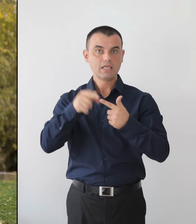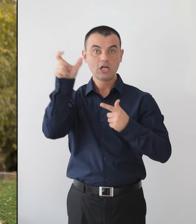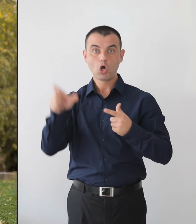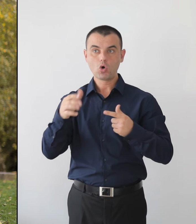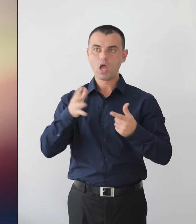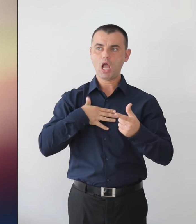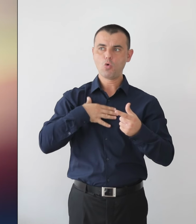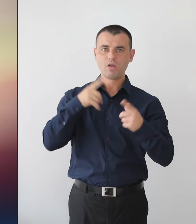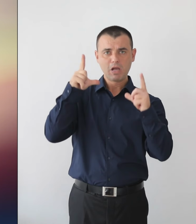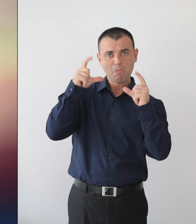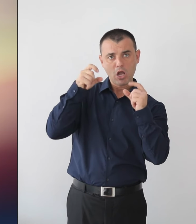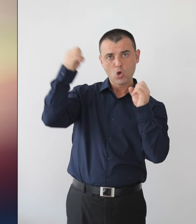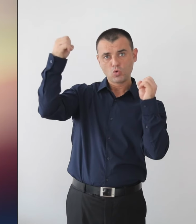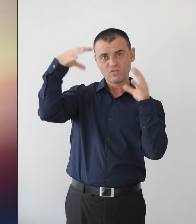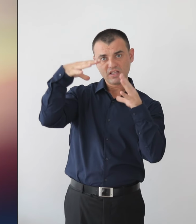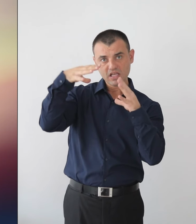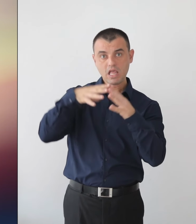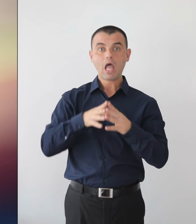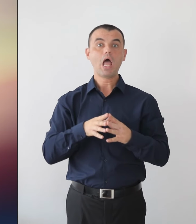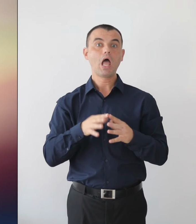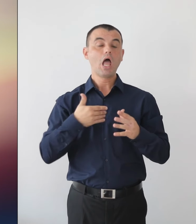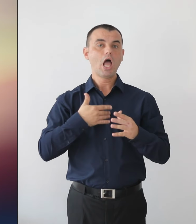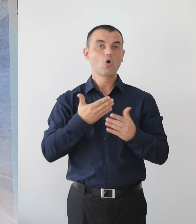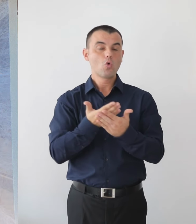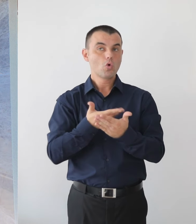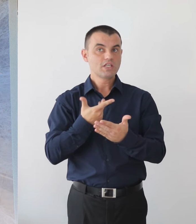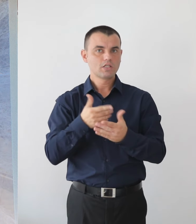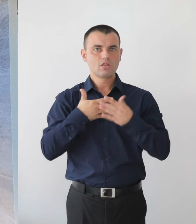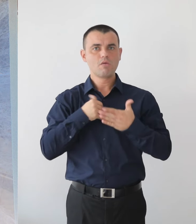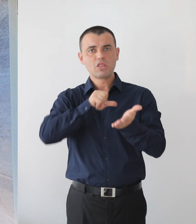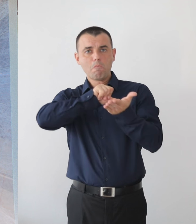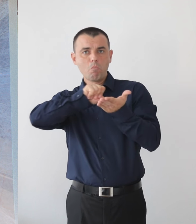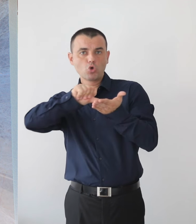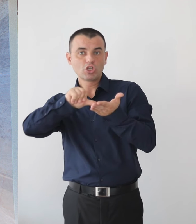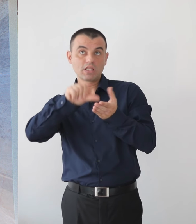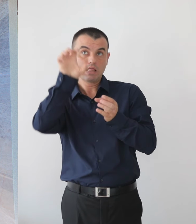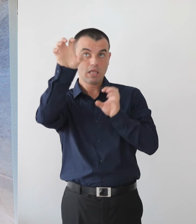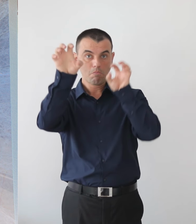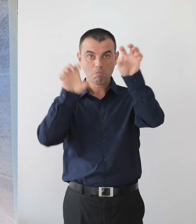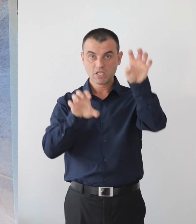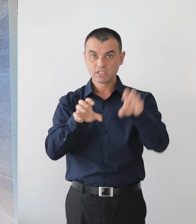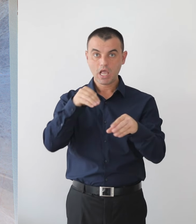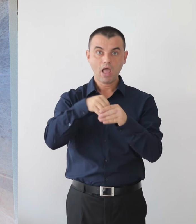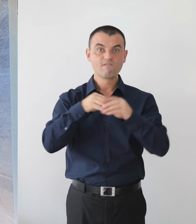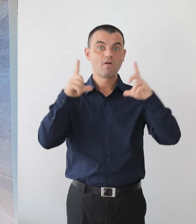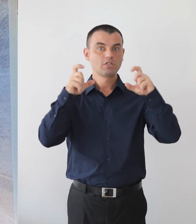в случай, че нямате добра осветеност за да заснемете добре кадъра, ако искате всичко в кадъра да е на фокус,